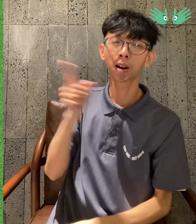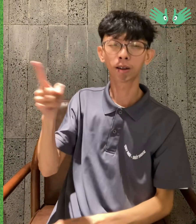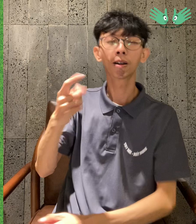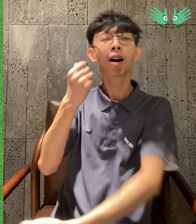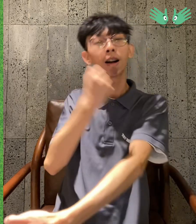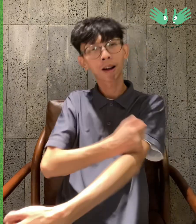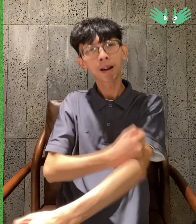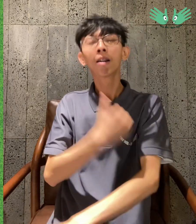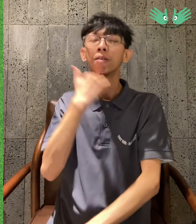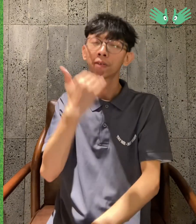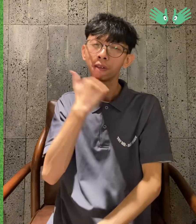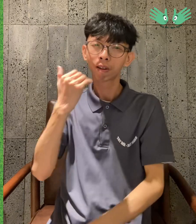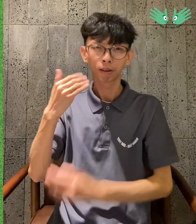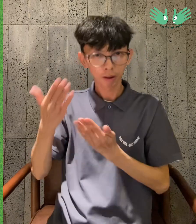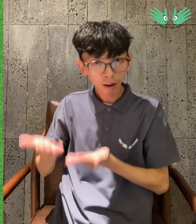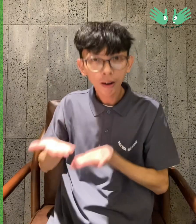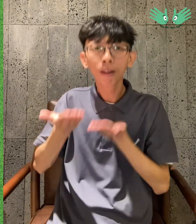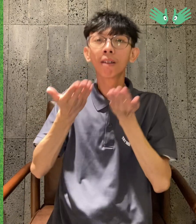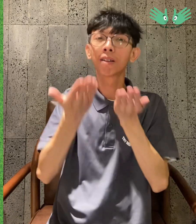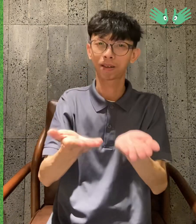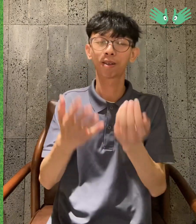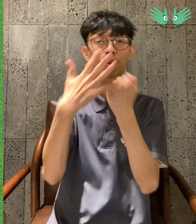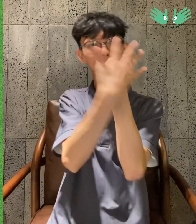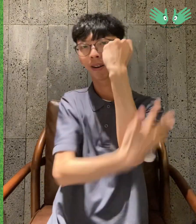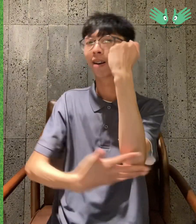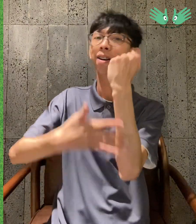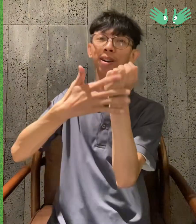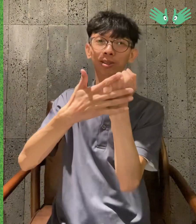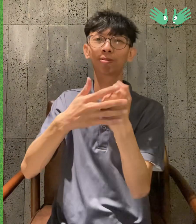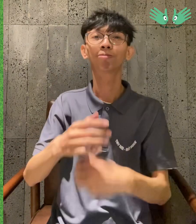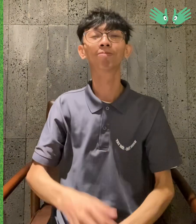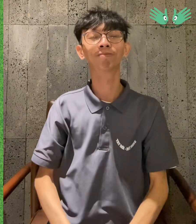về những nỗ lực và đóng góp phát triển cho đất nước